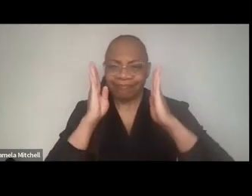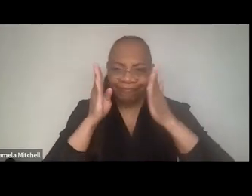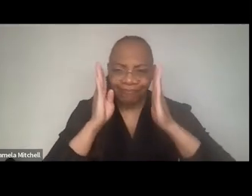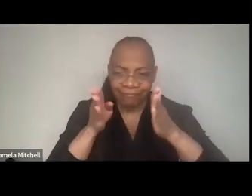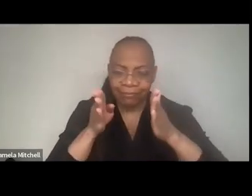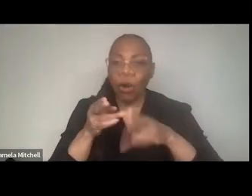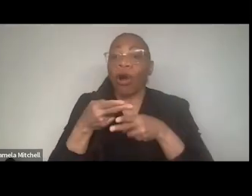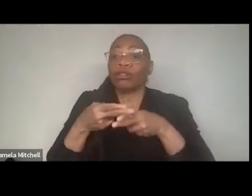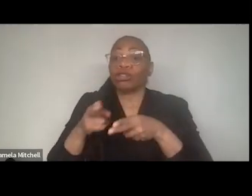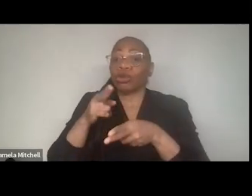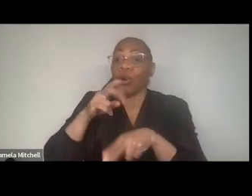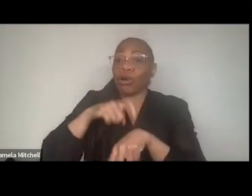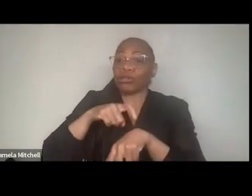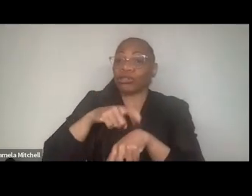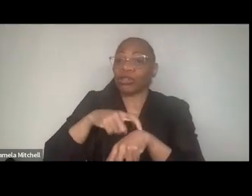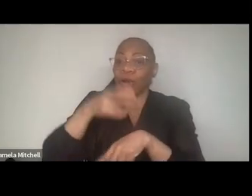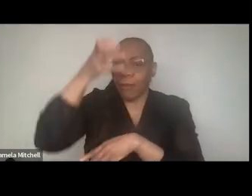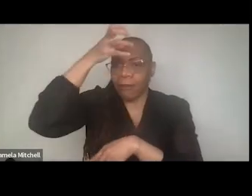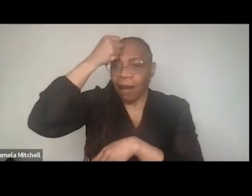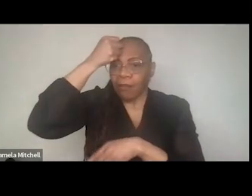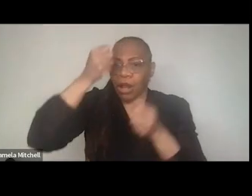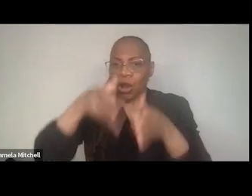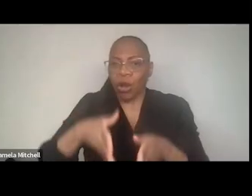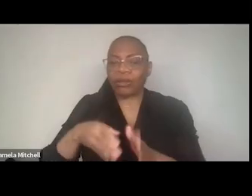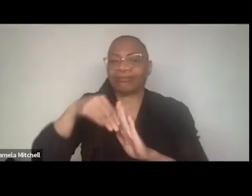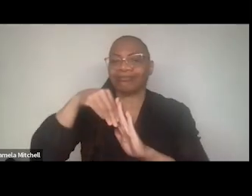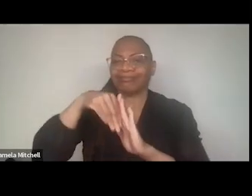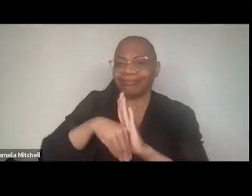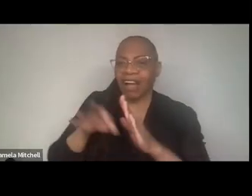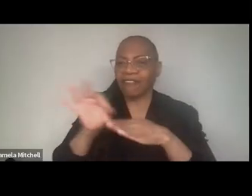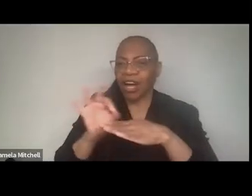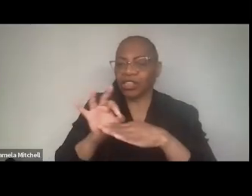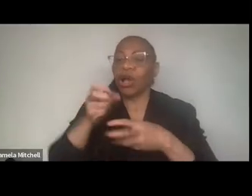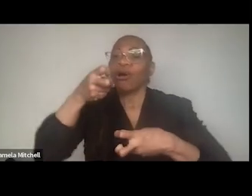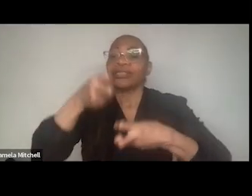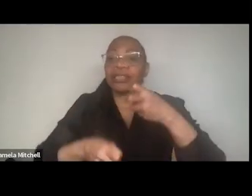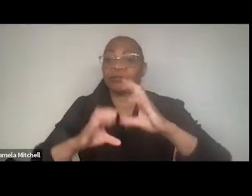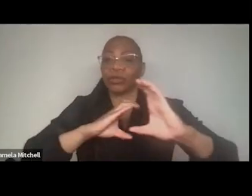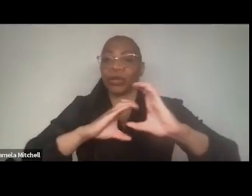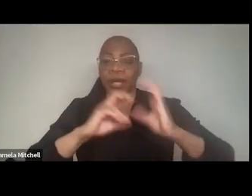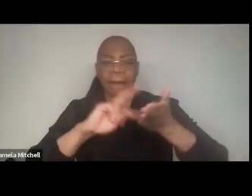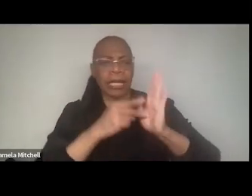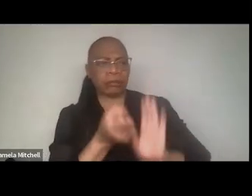disminuye su funcionamiento ejecutivo, tienen dificultad para comunicarse, tanto para entender lo que se dice